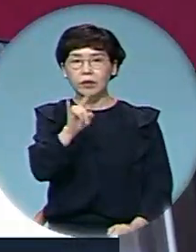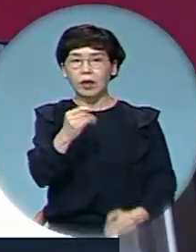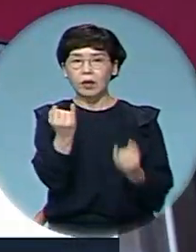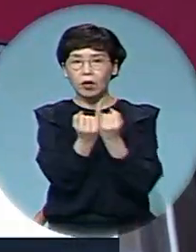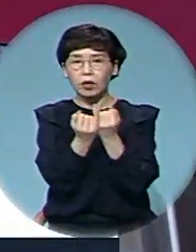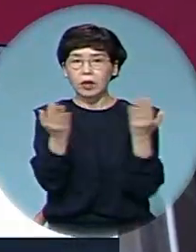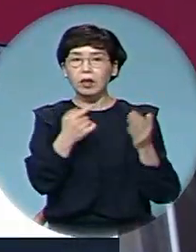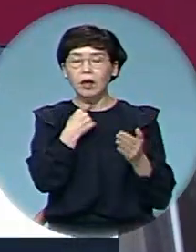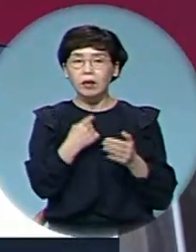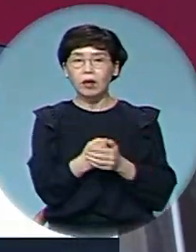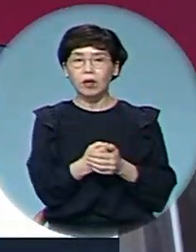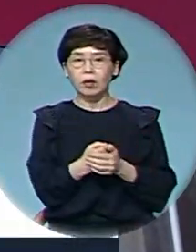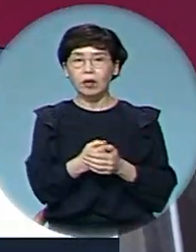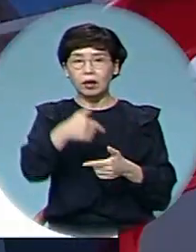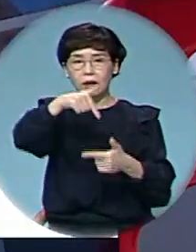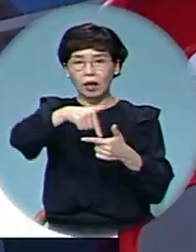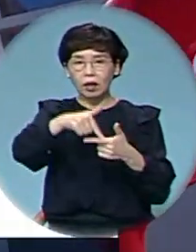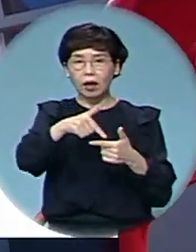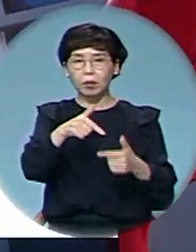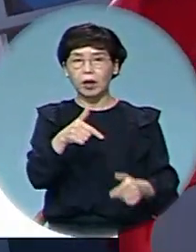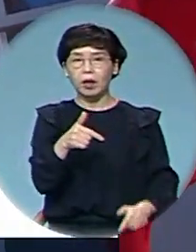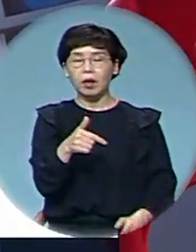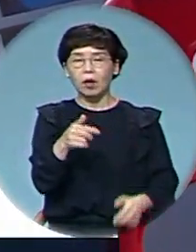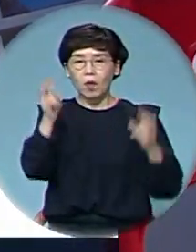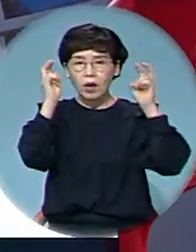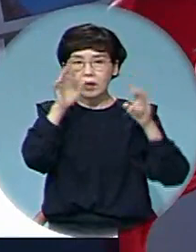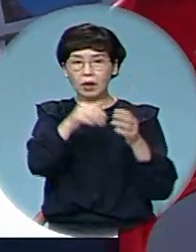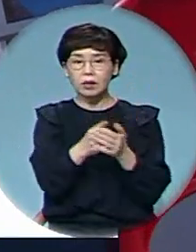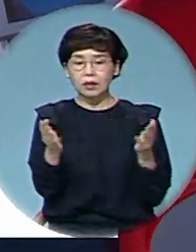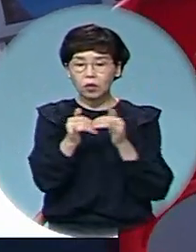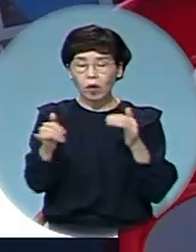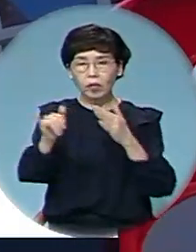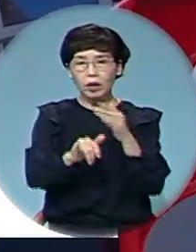일하던 서울 강남구 명성하우징에서는 직원과 그들의 가족 등 어제까지 11명이